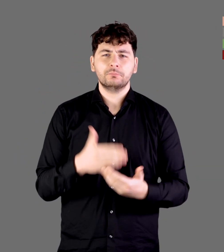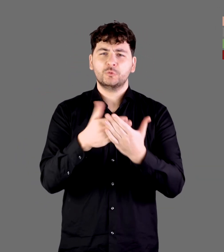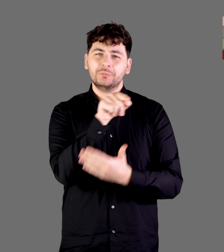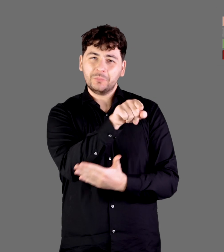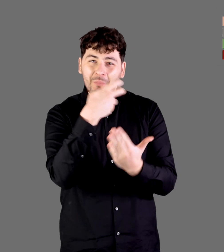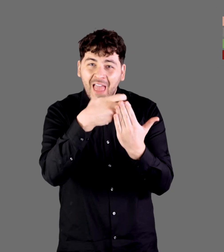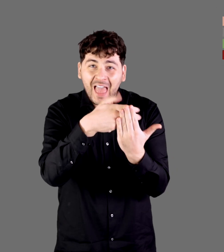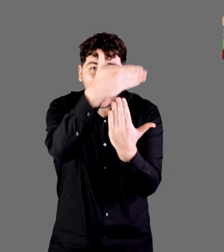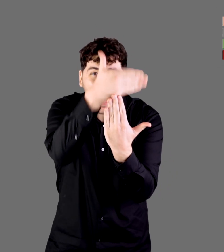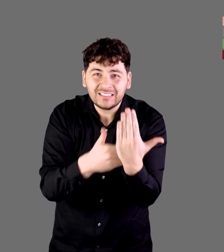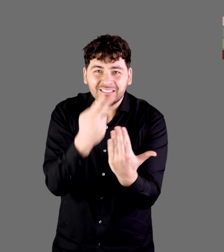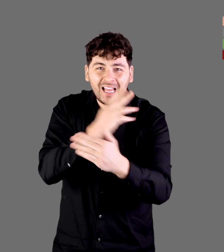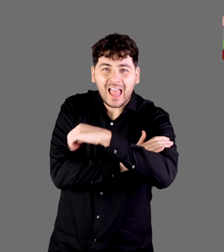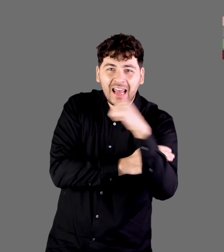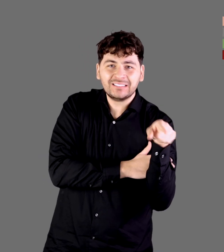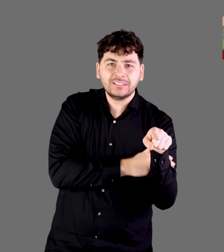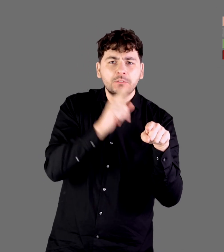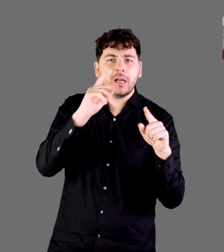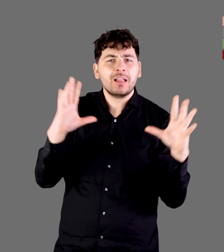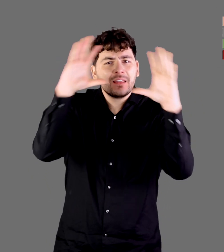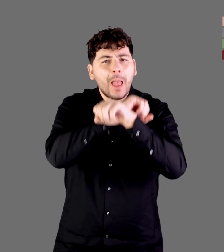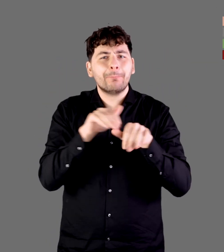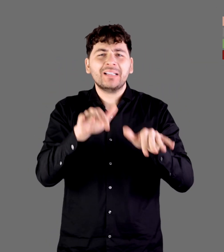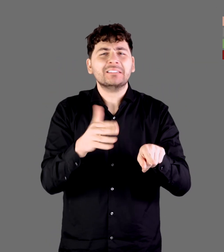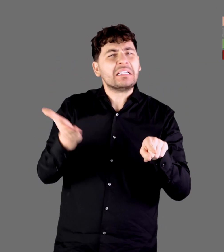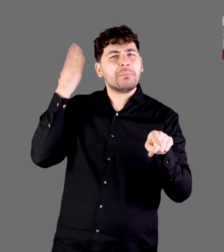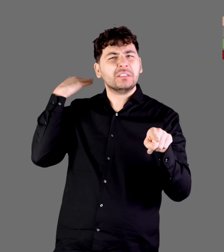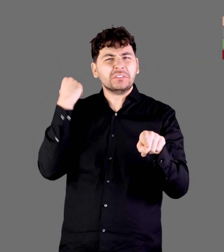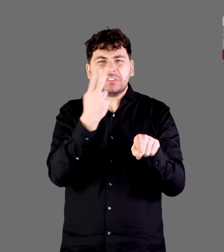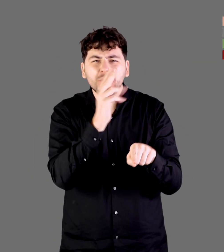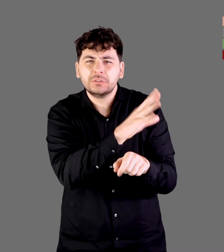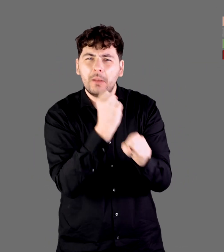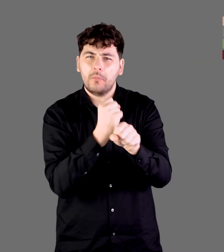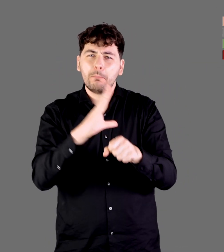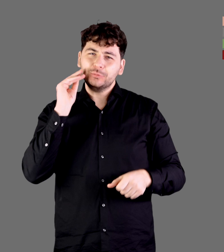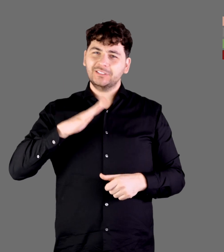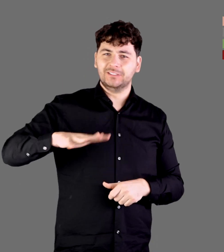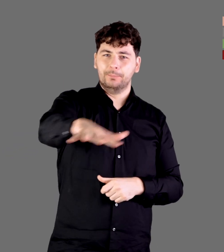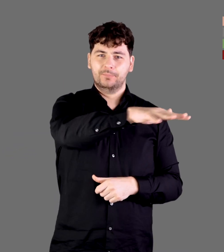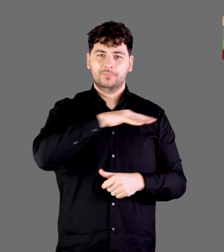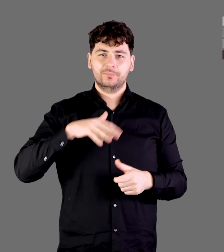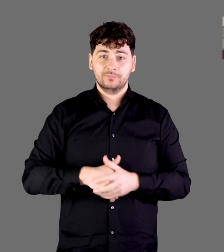Informieren Sie sich über die Sowjetischen Geheimdienste in Potsdam auf den Glastafeln links.